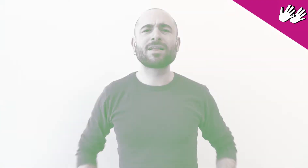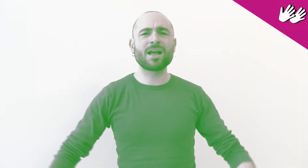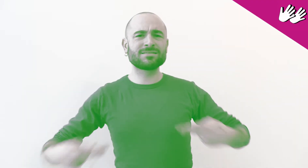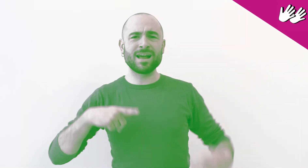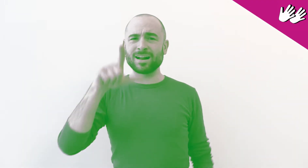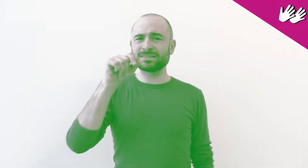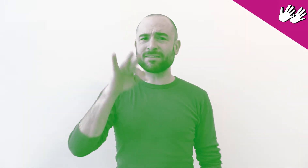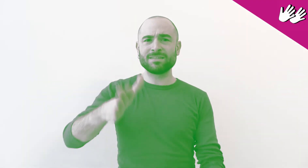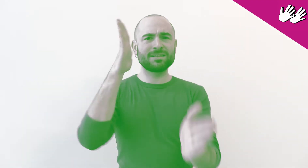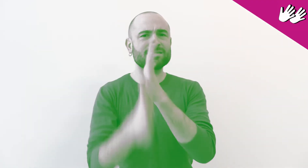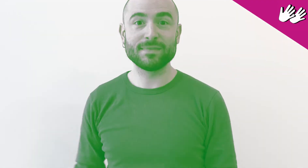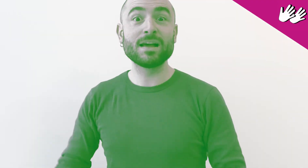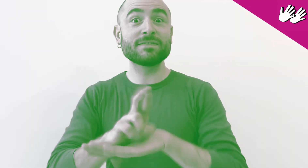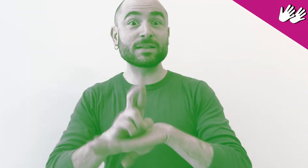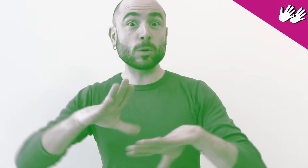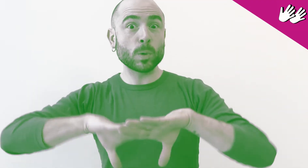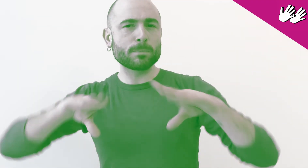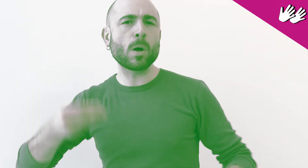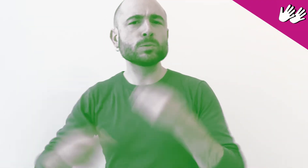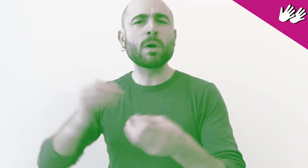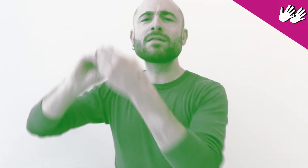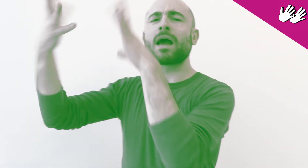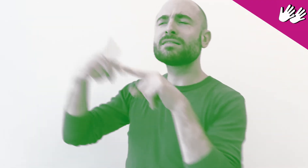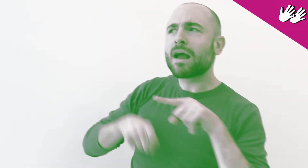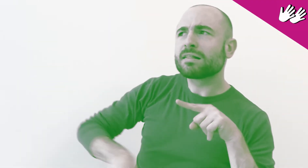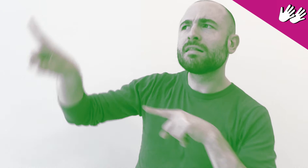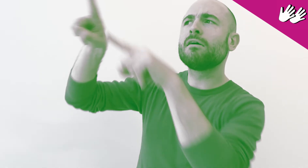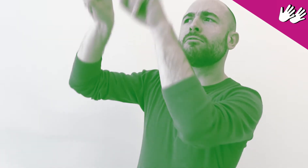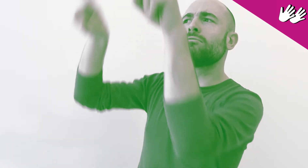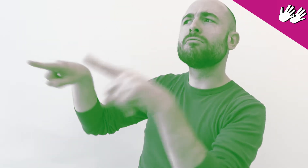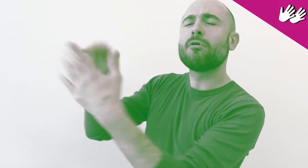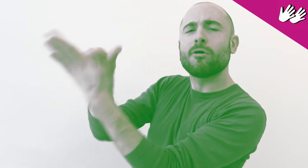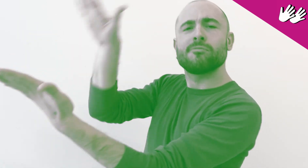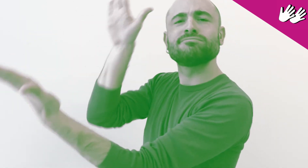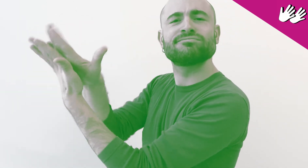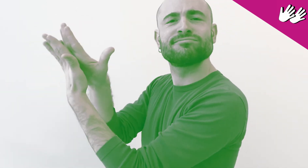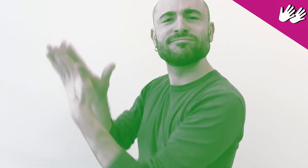Ateliers en LSF direct Si vous souhaitez y participer, inscrivez-vous auprès des bibliothécaires ou via le formulaire sur notre blog !